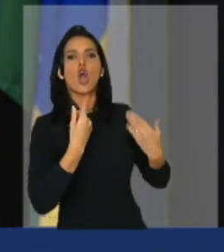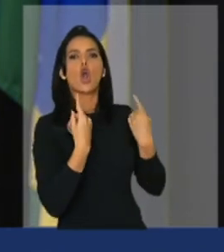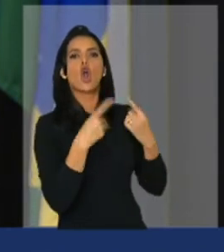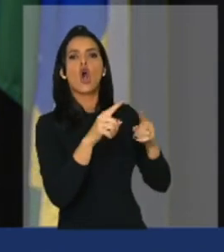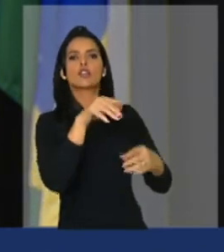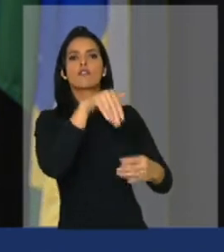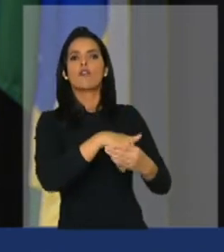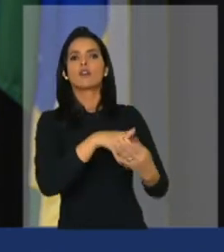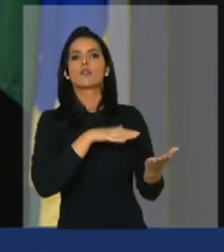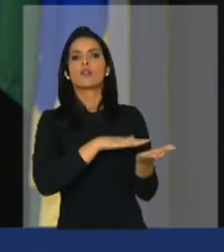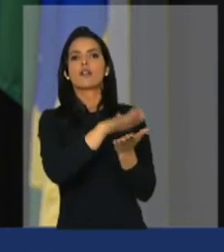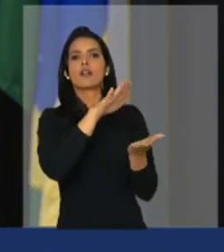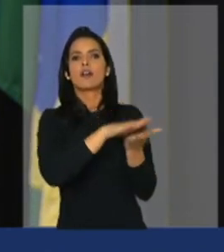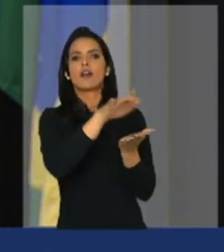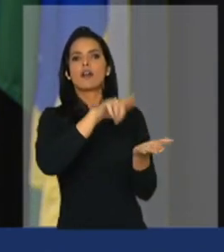MINISTROS, JUDICIÁRIO NA PODE ABRIR INQUÉRITOS.